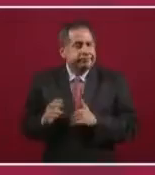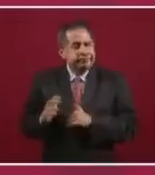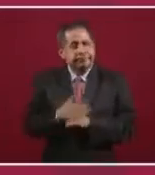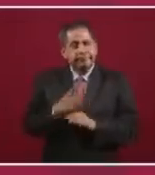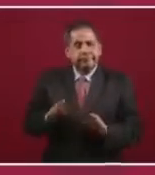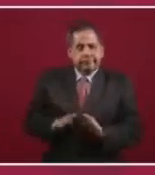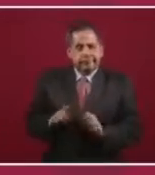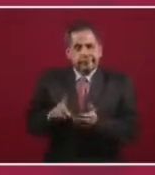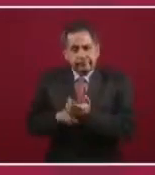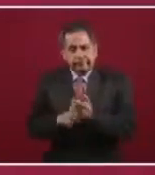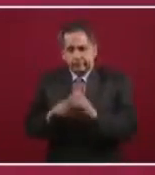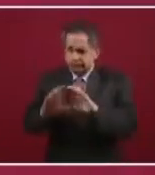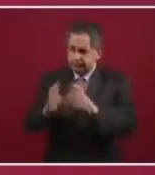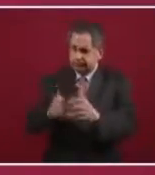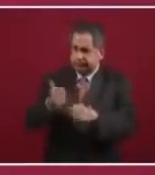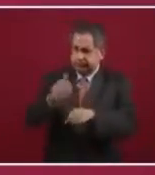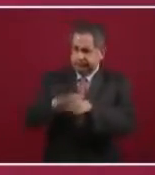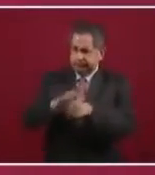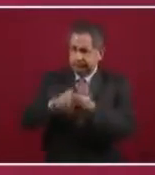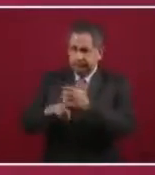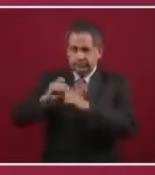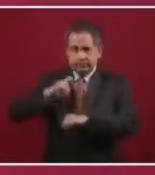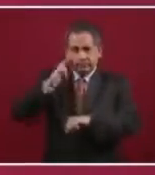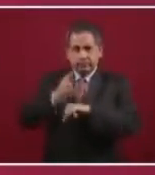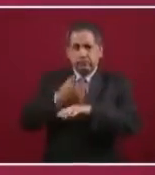tener como que una administración general, que maneje los temas de comercio exterior,